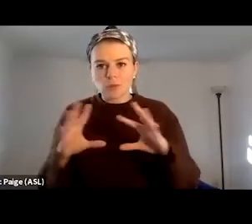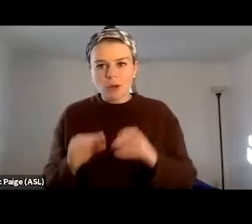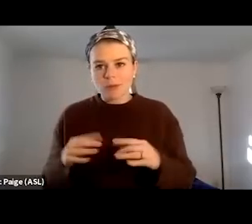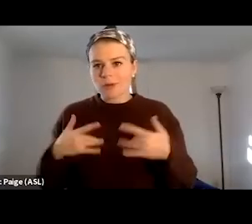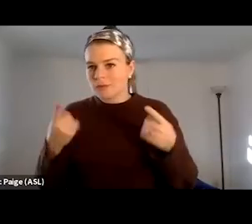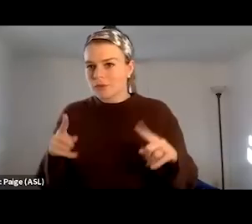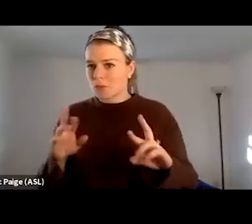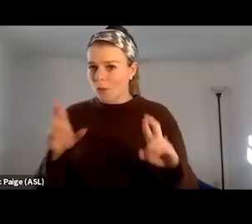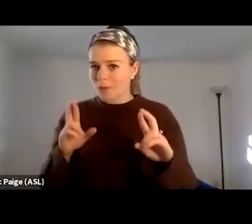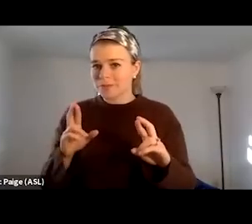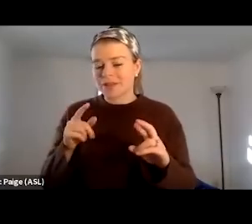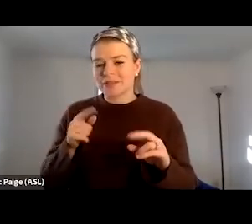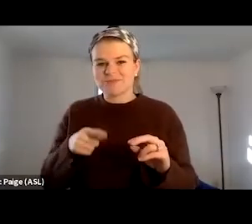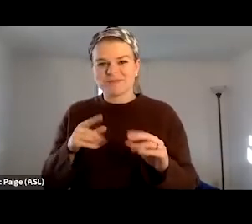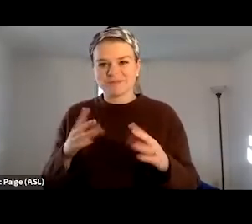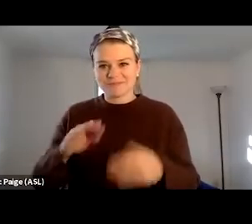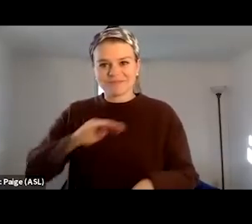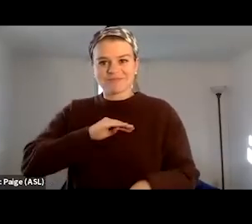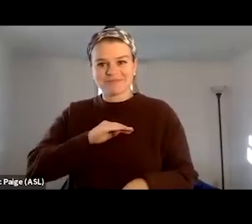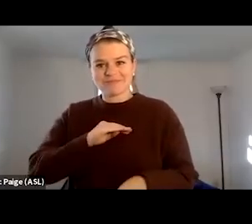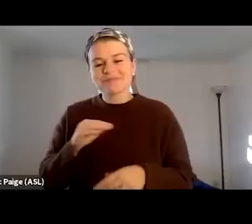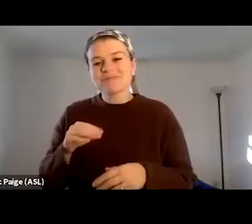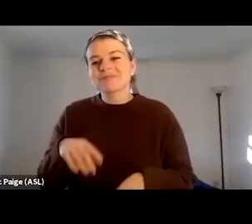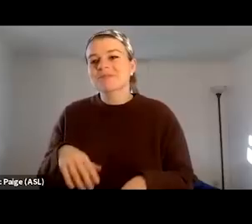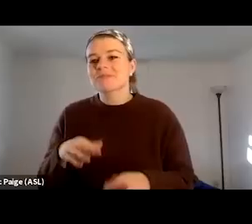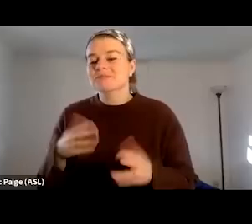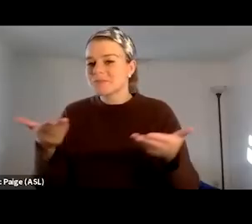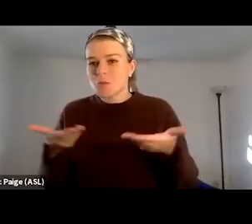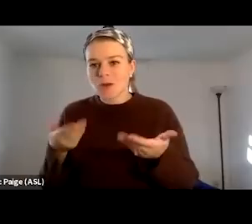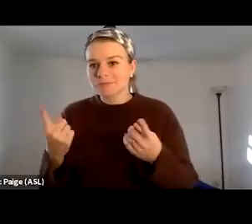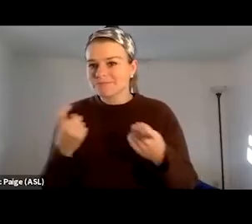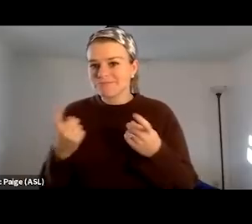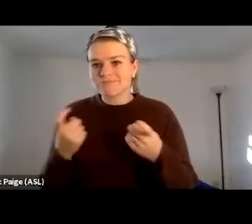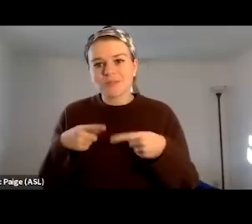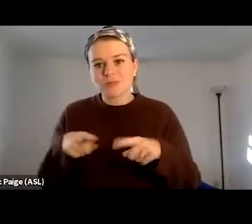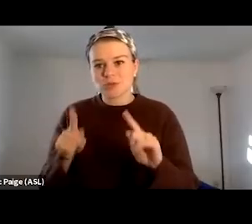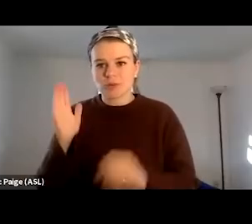a satisfacer sus necesidades. Les invitamos a hacer preguntas durante toda la presentación.